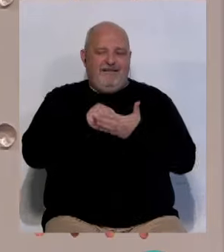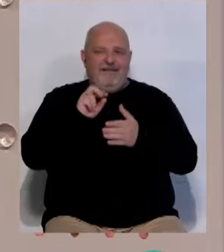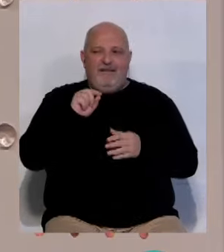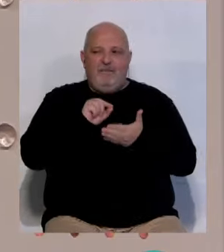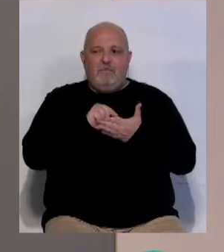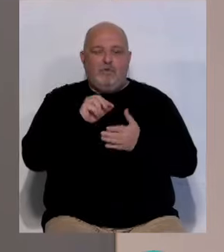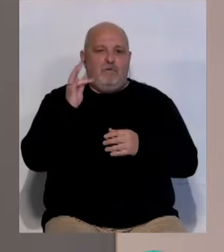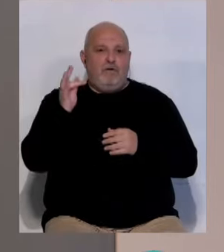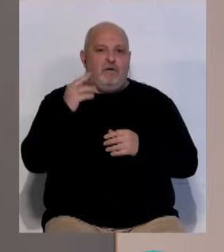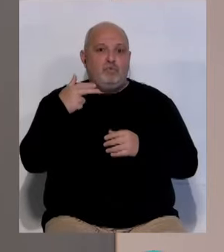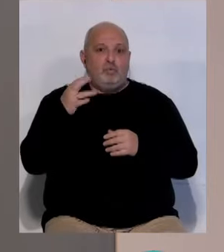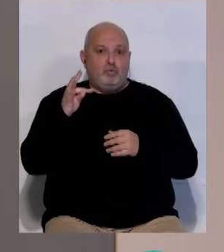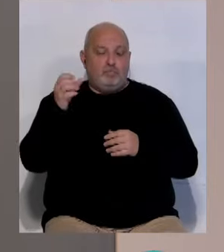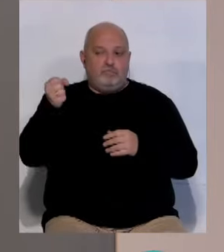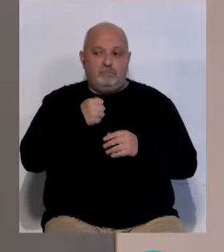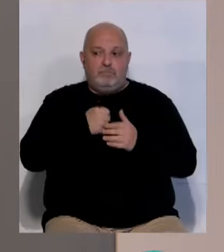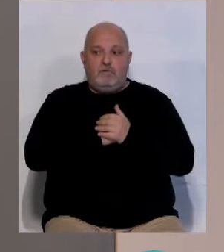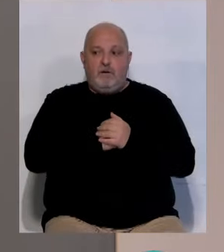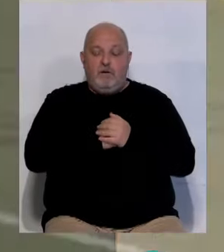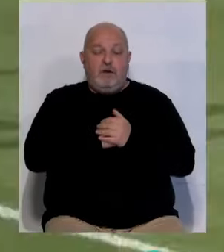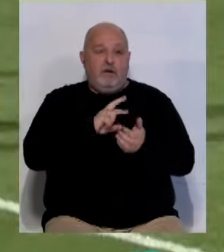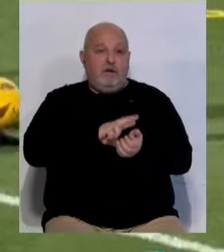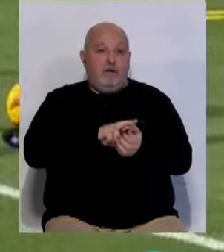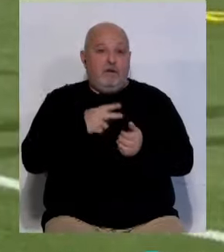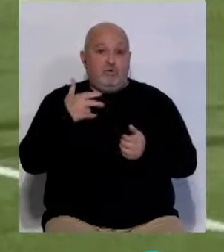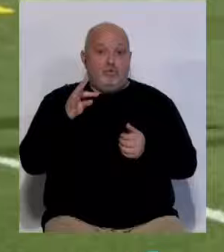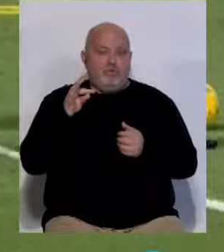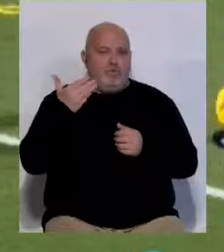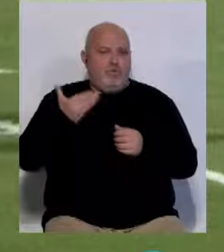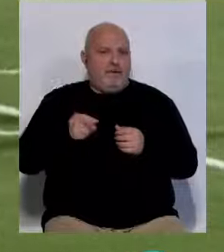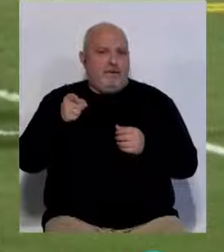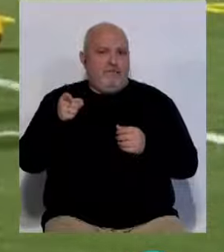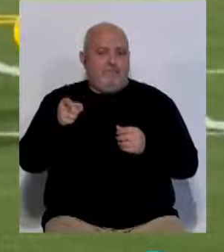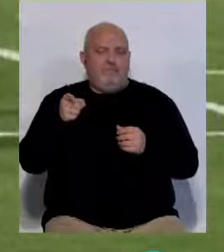hemos recuperado a Víctor chus s el rendimiento de Víctor chus que era importantísimo parece que